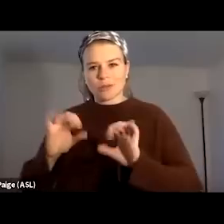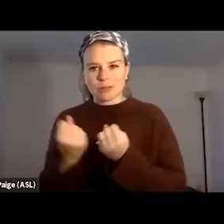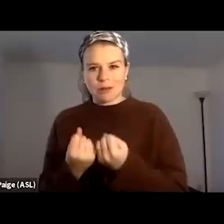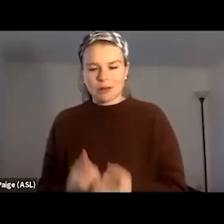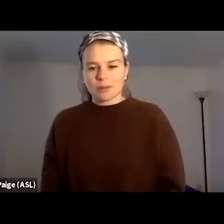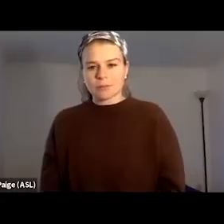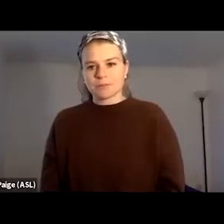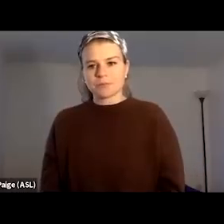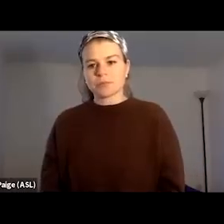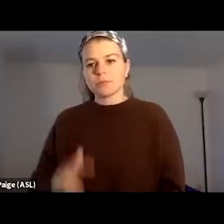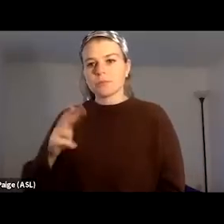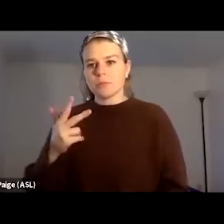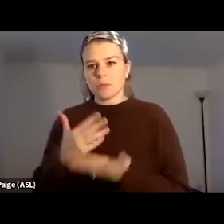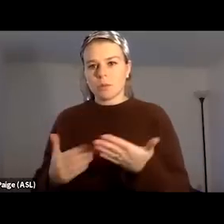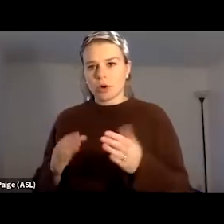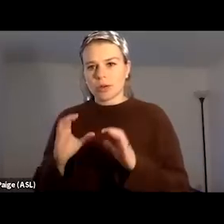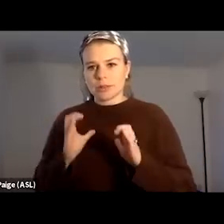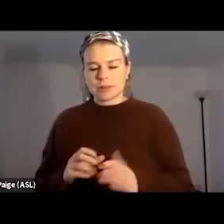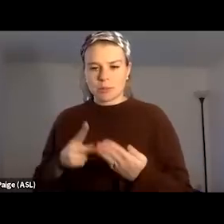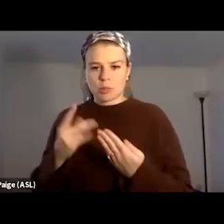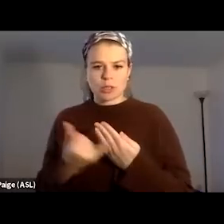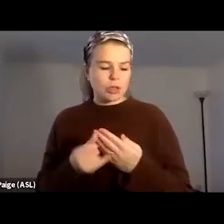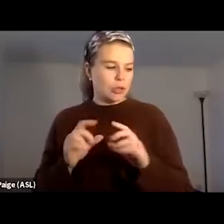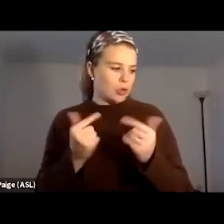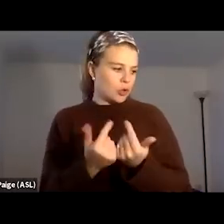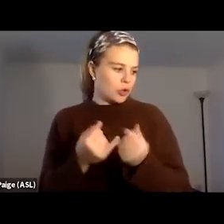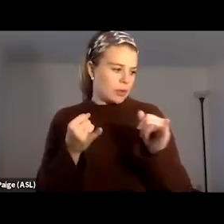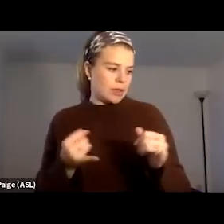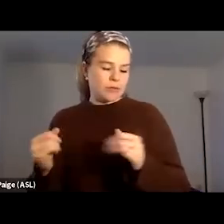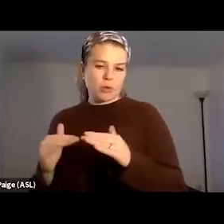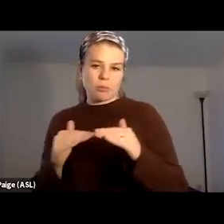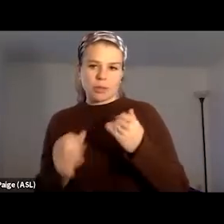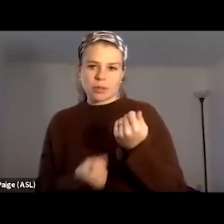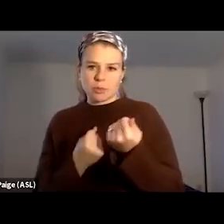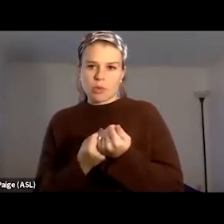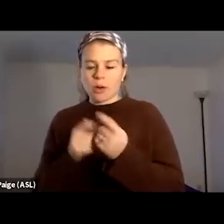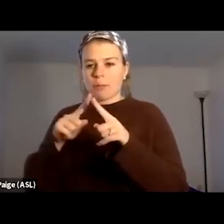La tercera parte del Proyecto Ciudadanos sería el apoyo grupal e individual entre pares basado en nuestra investigación que muestra que los pares